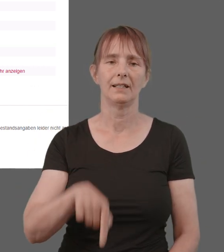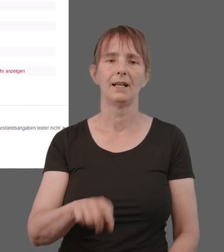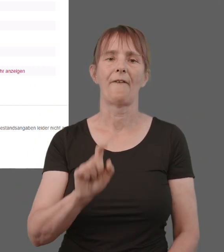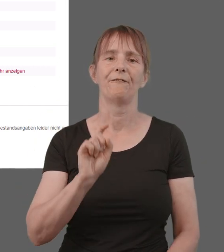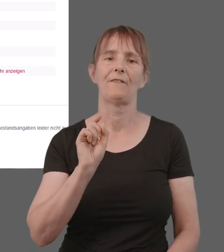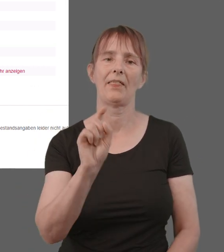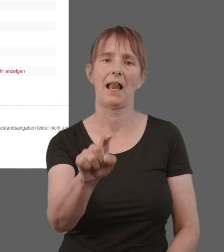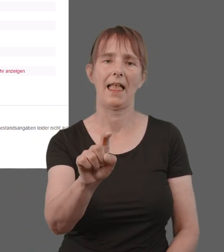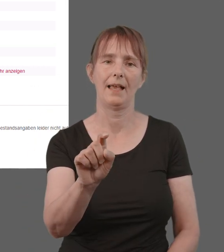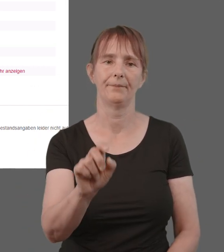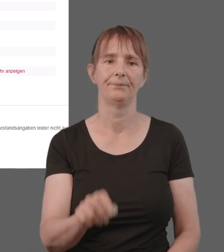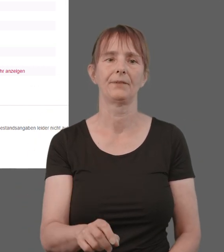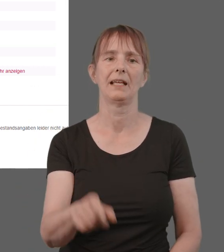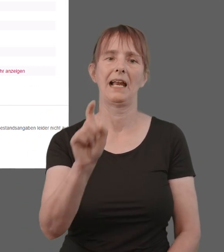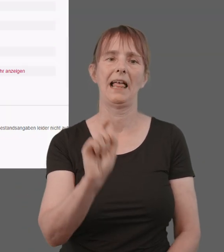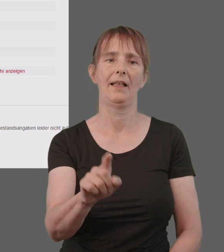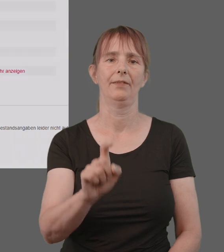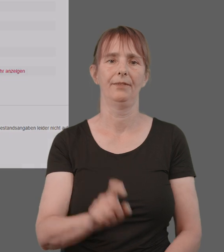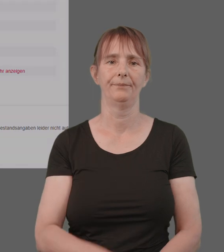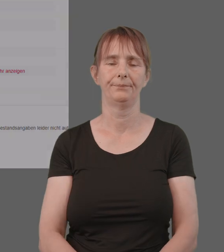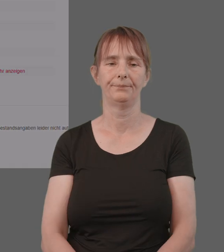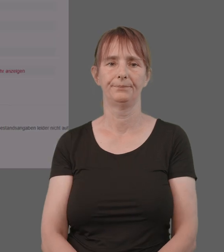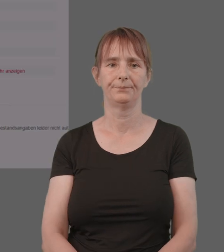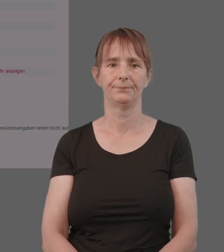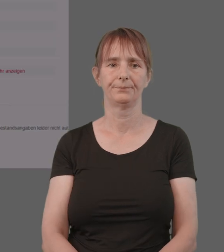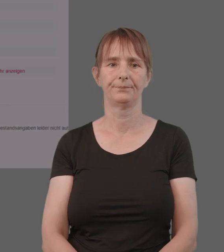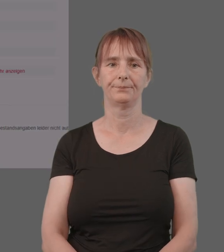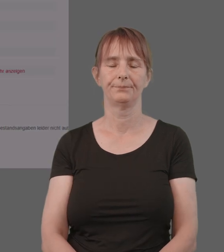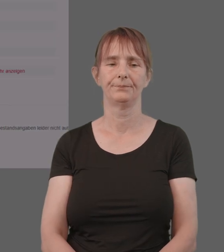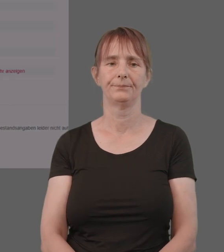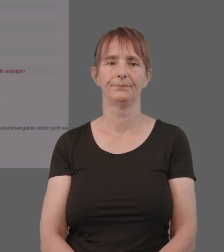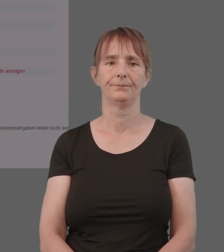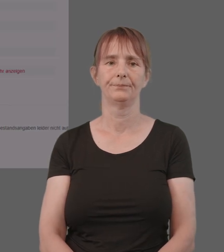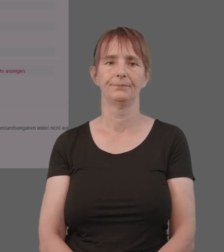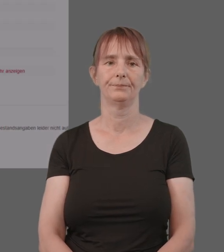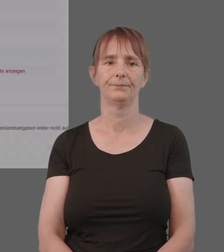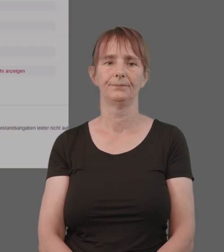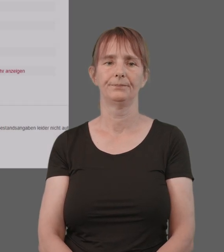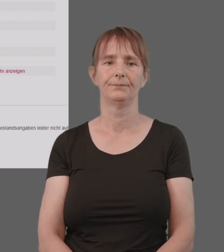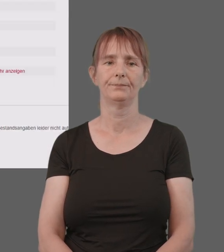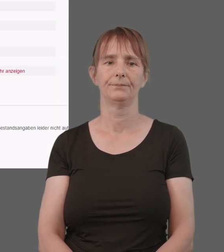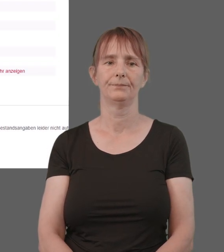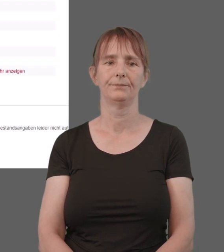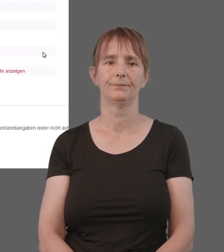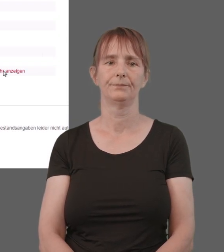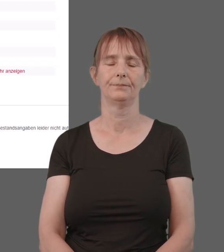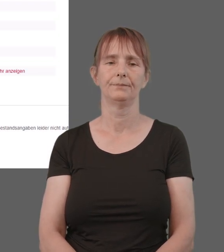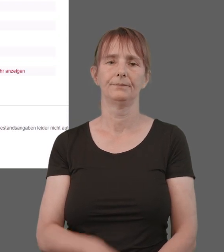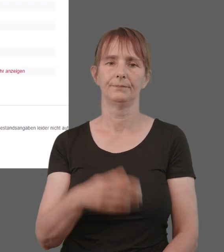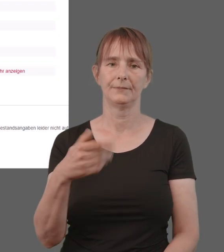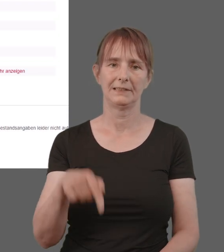den "per Fernleihe bestellen"- Button, nachdem Sie sich mit ihren SLUB-Zugangsdaten eingeloggt haben. Nun